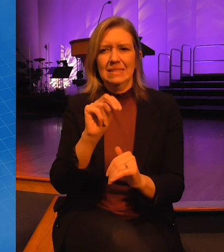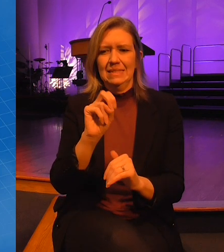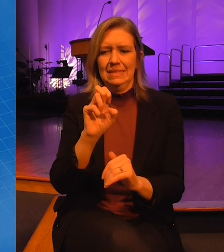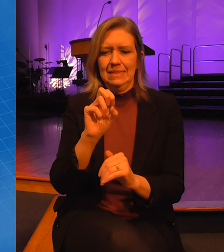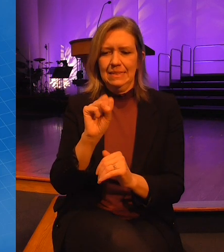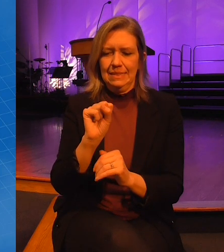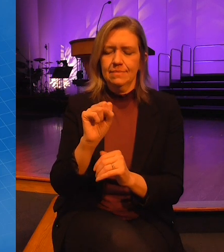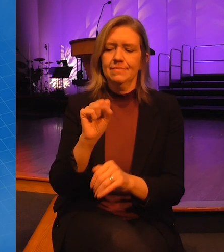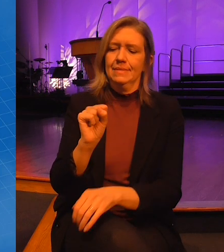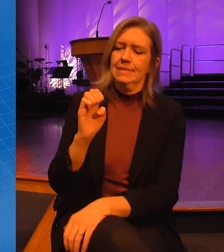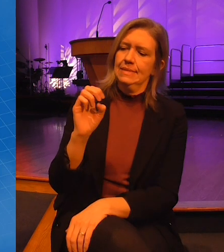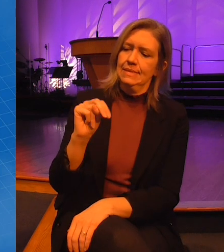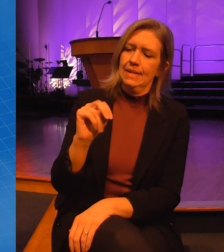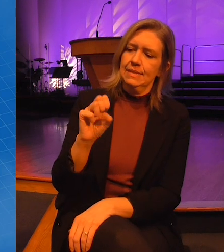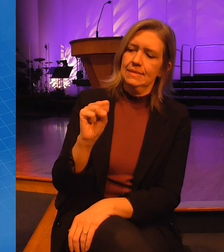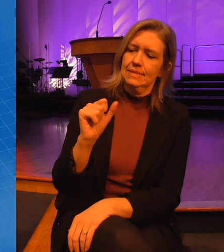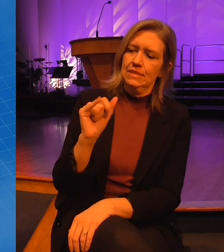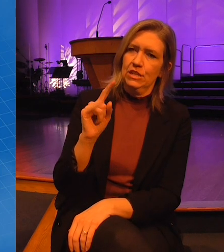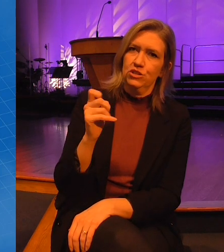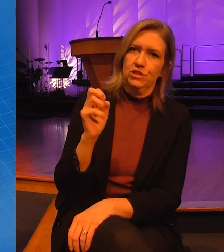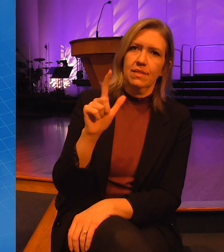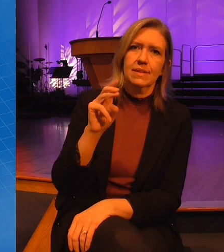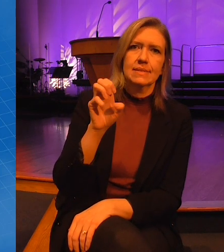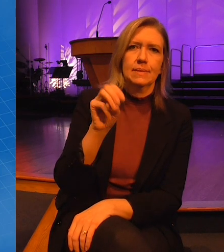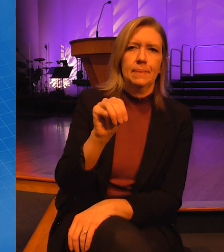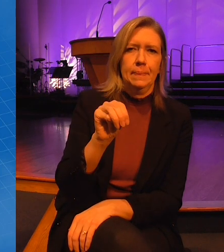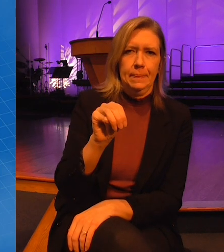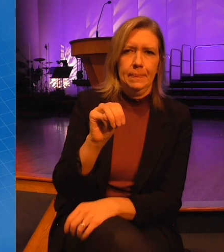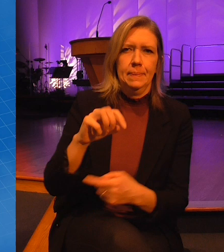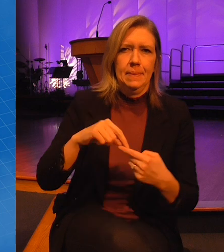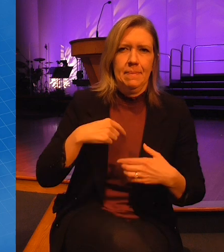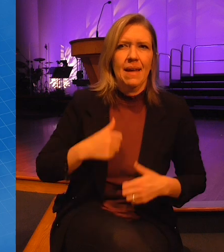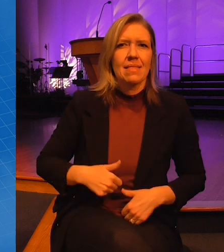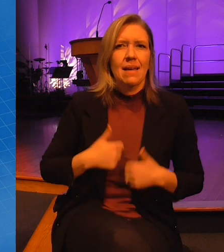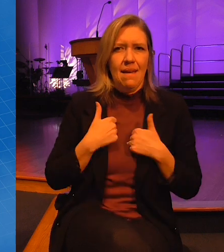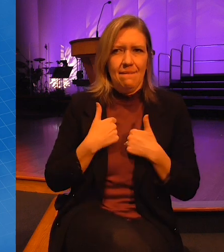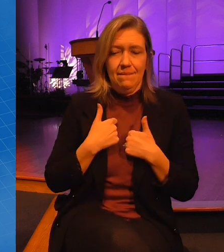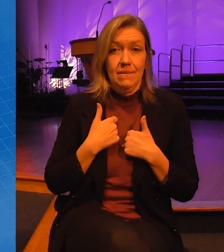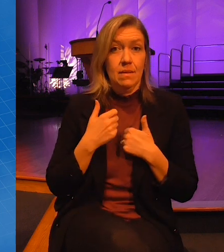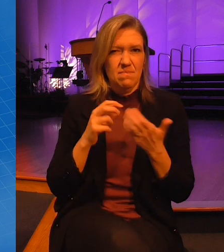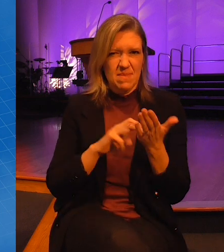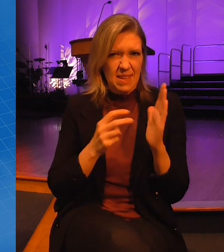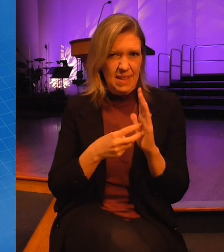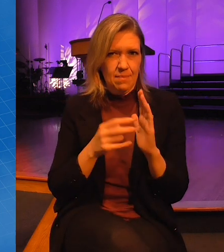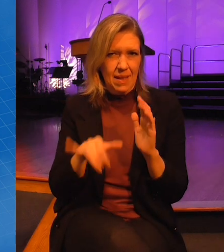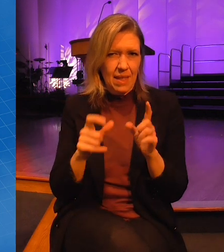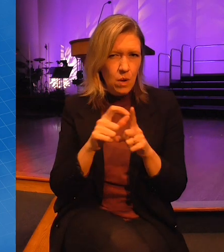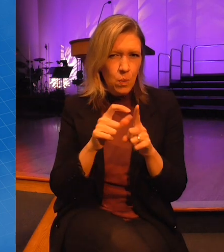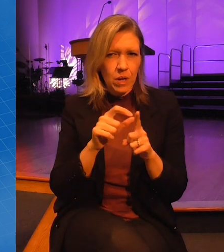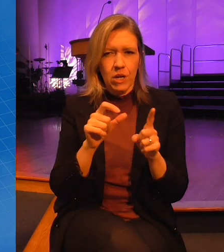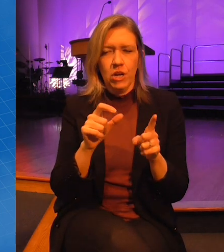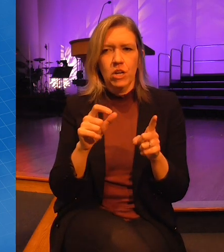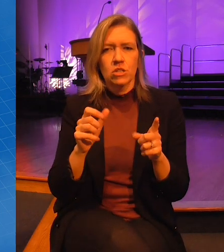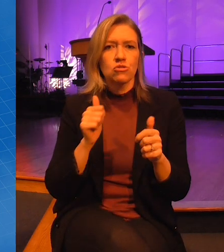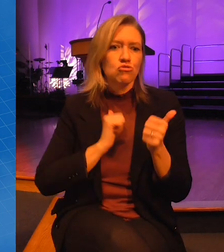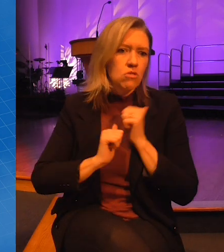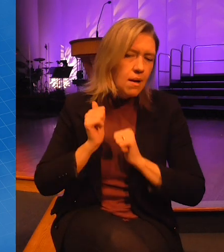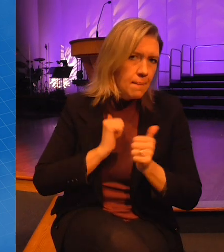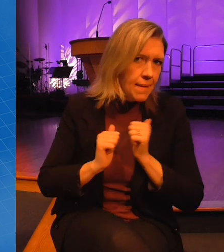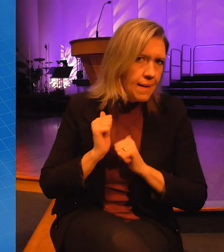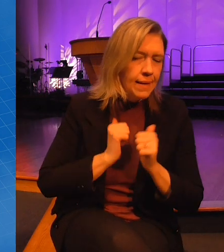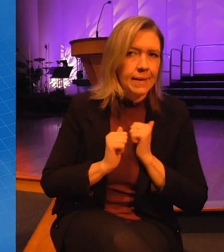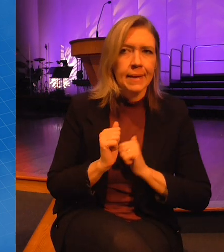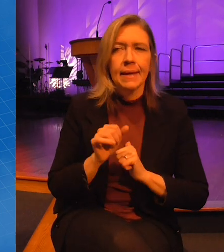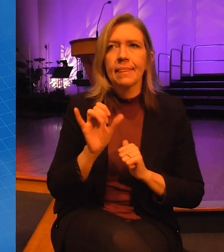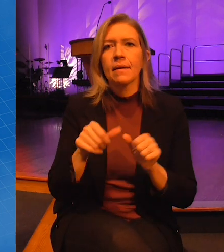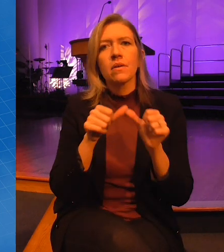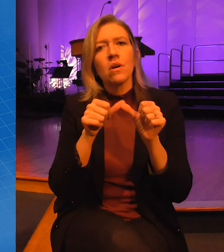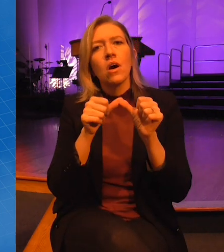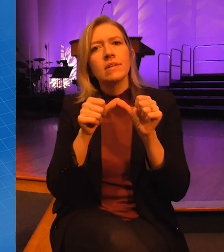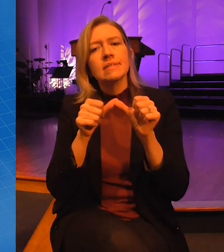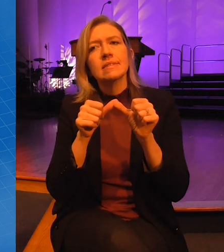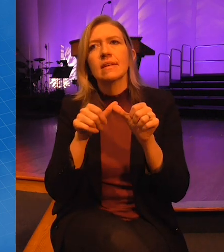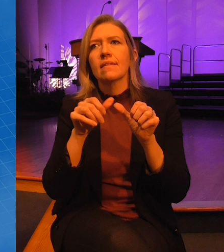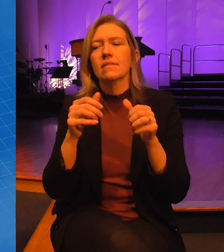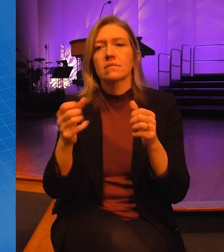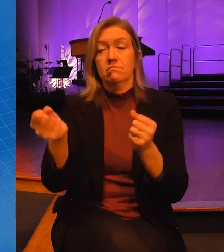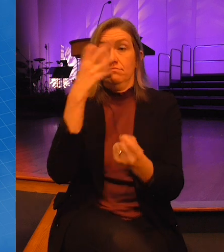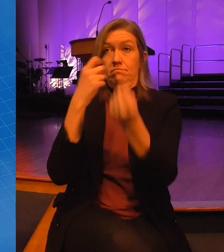pregunta? drama el flujo constante de información demente que